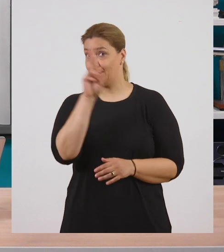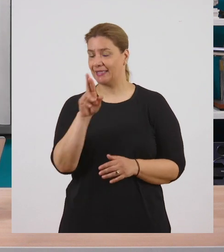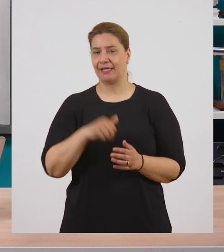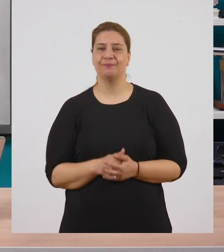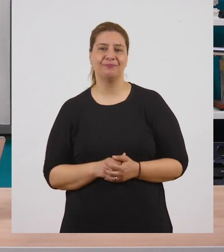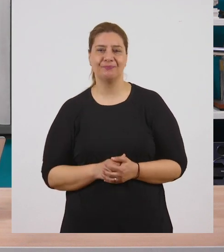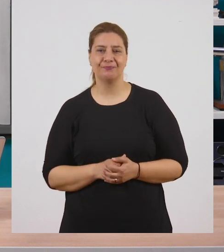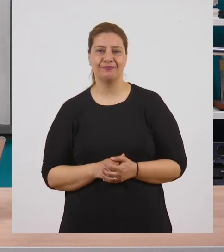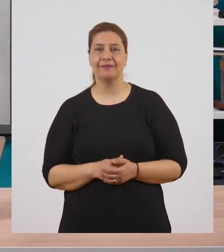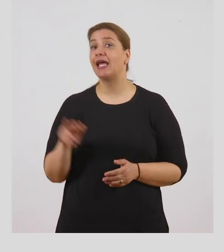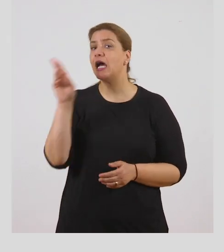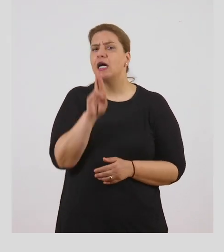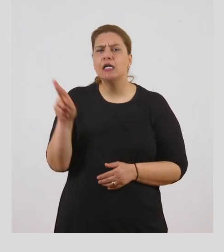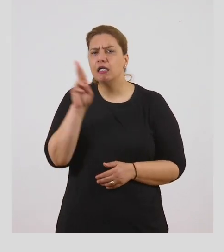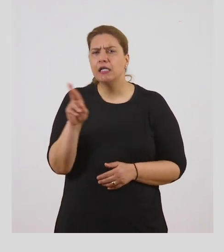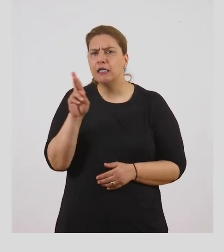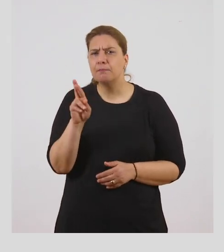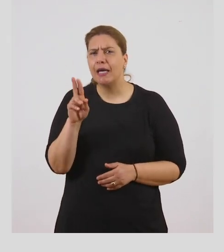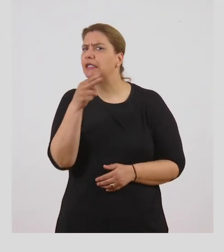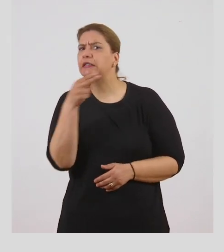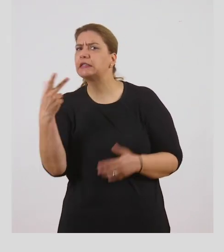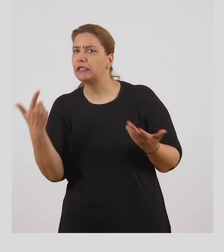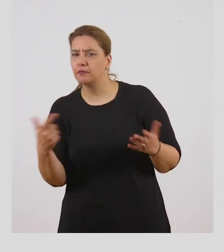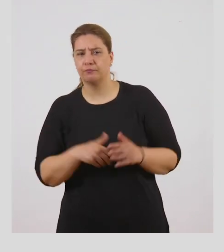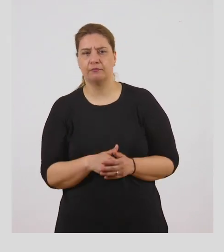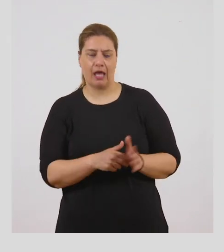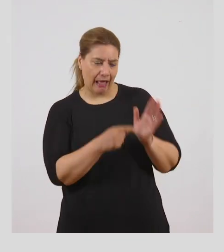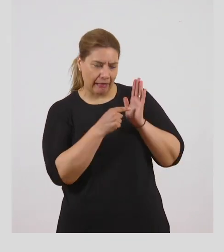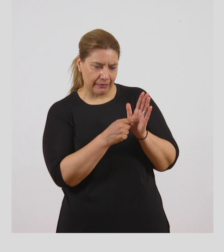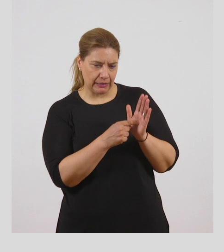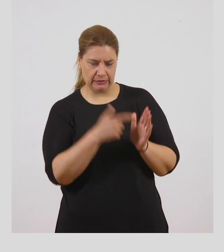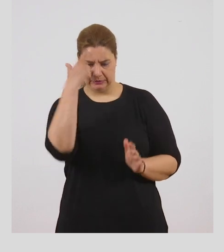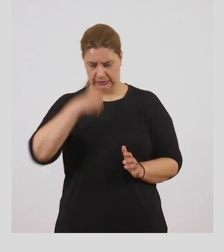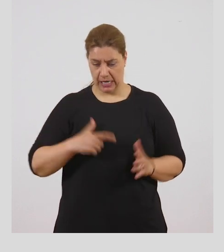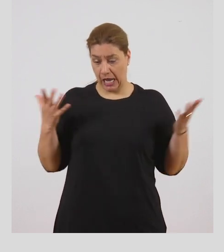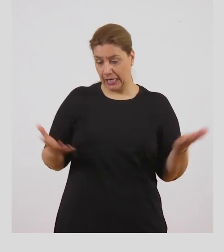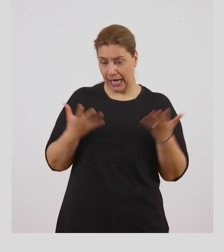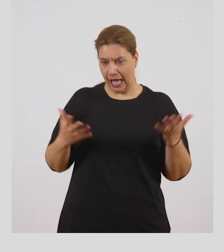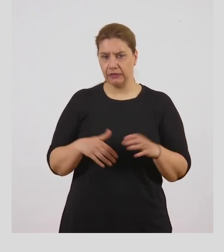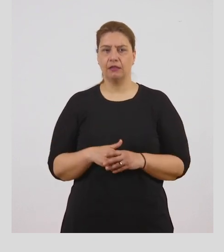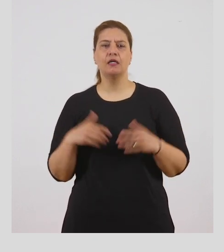(Η δασκάλα διαβάζει το κείμενο στο πορτοκαλί σύννεφο)